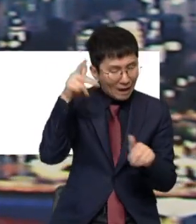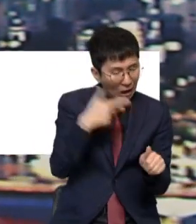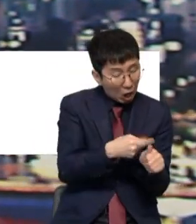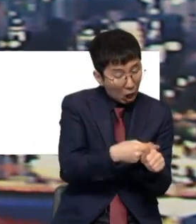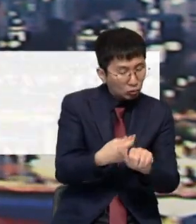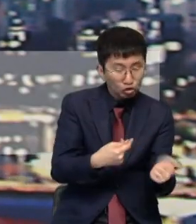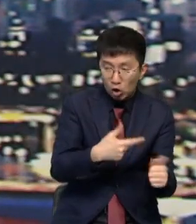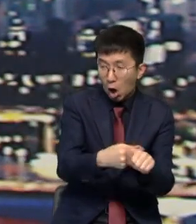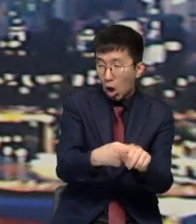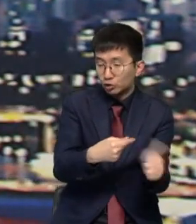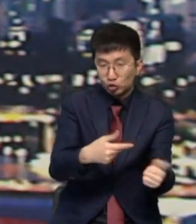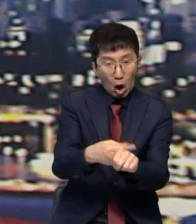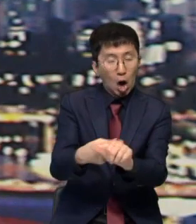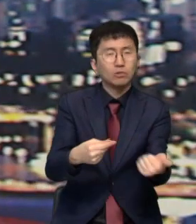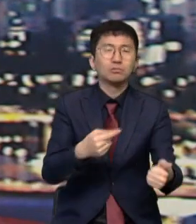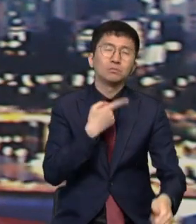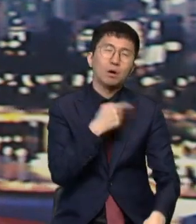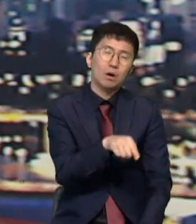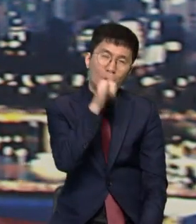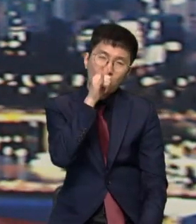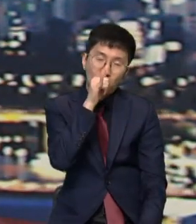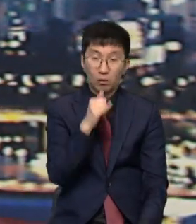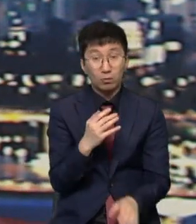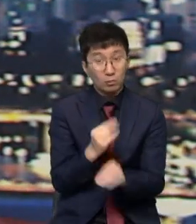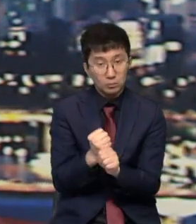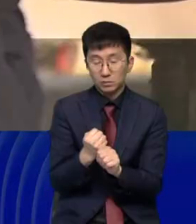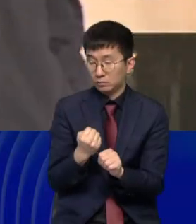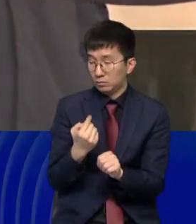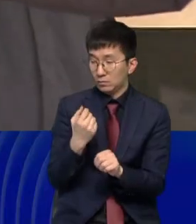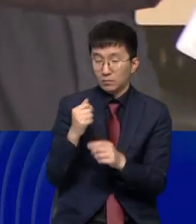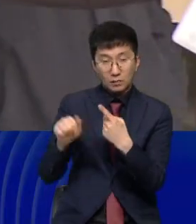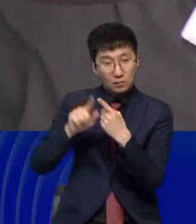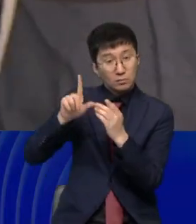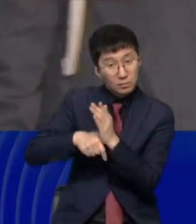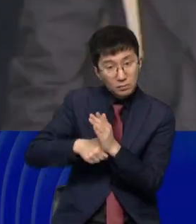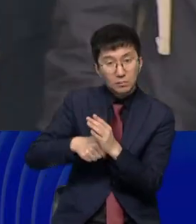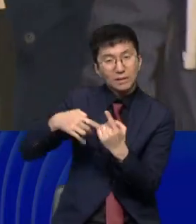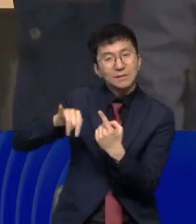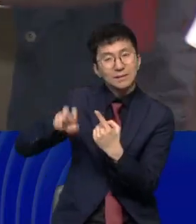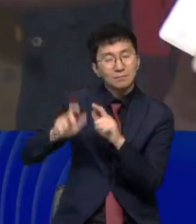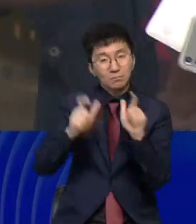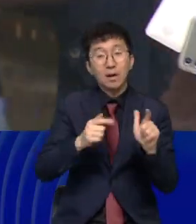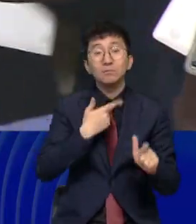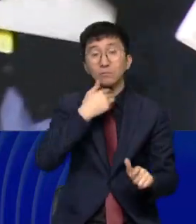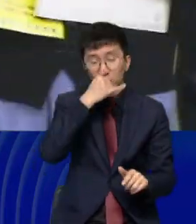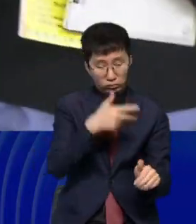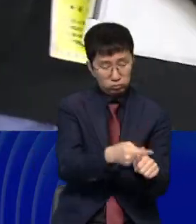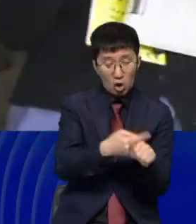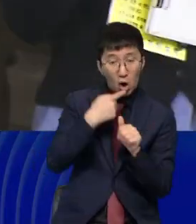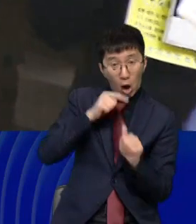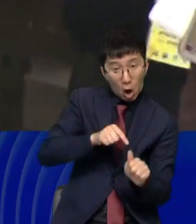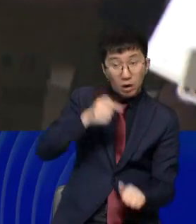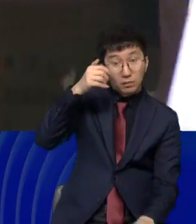논란이 됐었습니다. 지난해 1심 판단이 나왔는데요. 재판부는 안락사를 지시하고 주도한 박소연 당시 대표에게는 징역 2년을